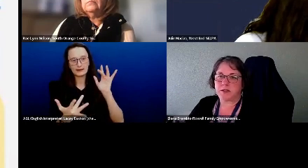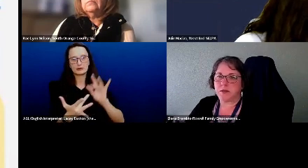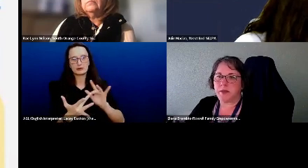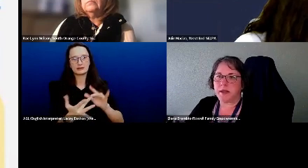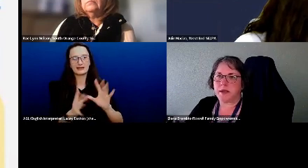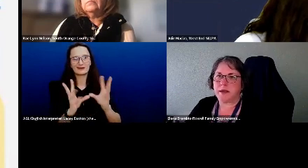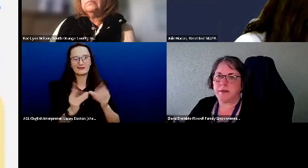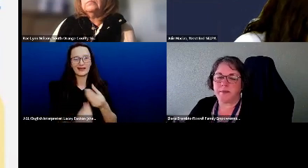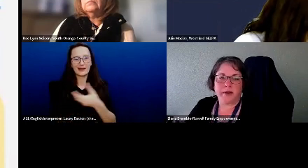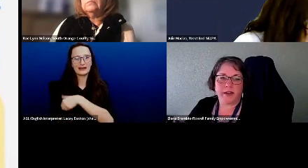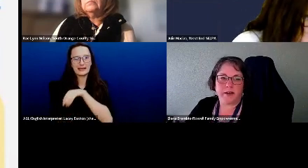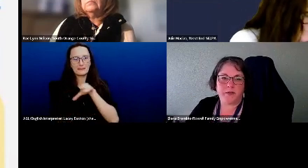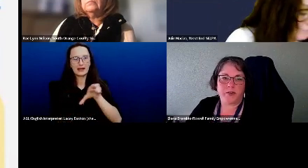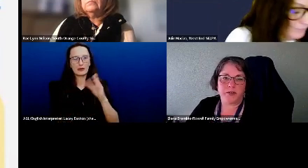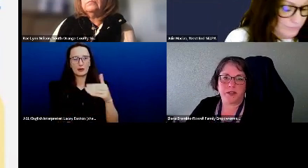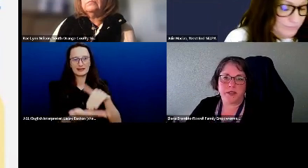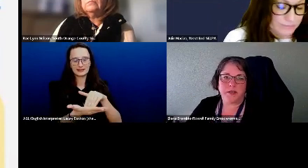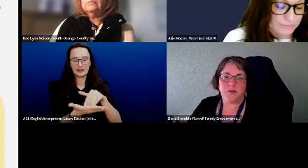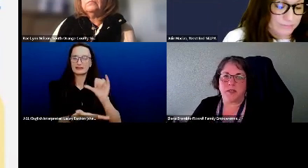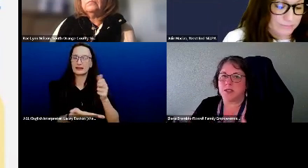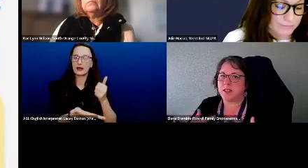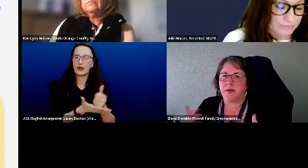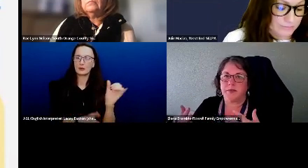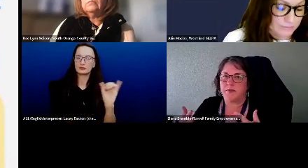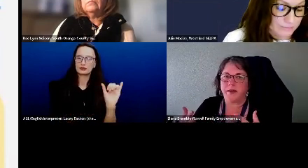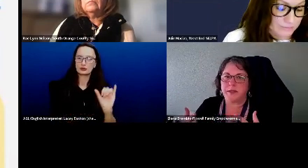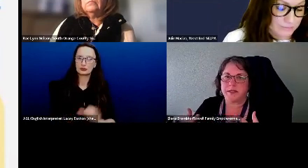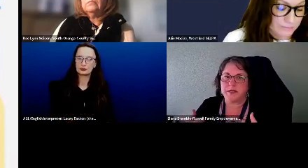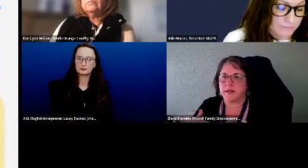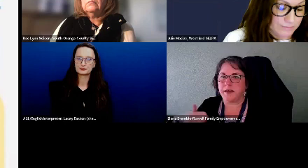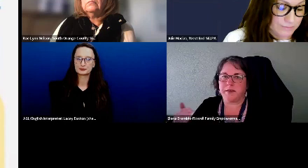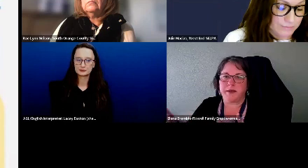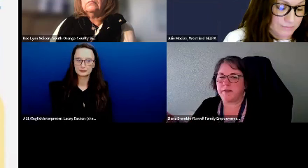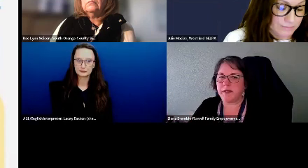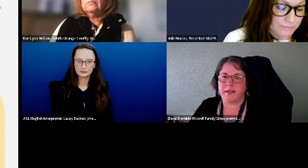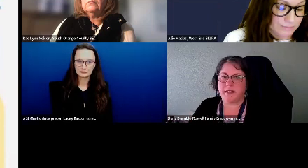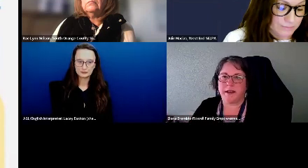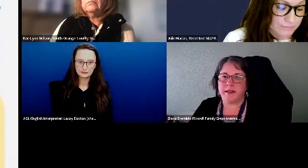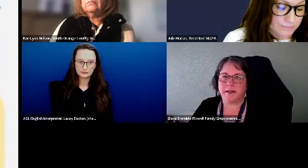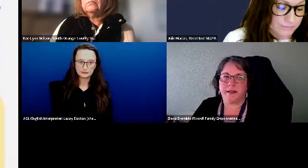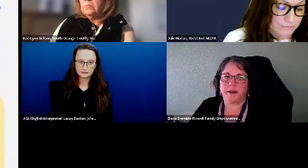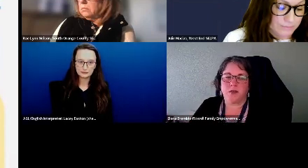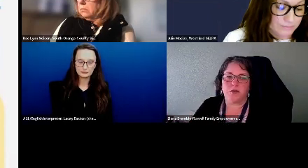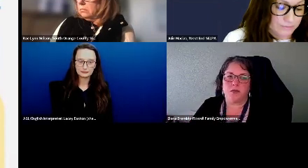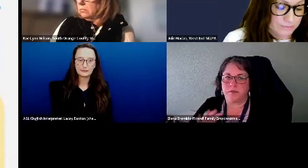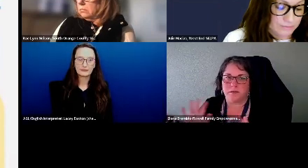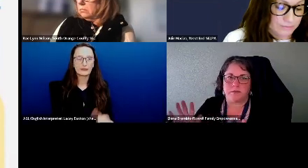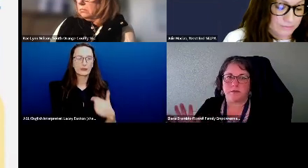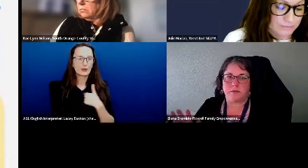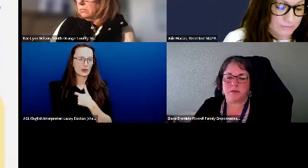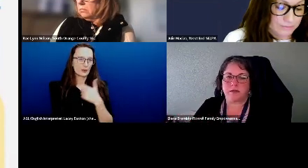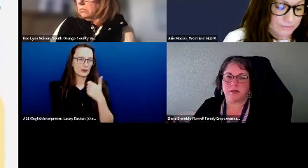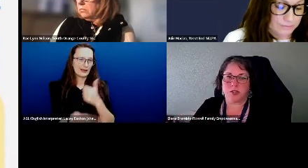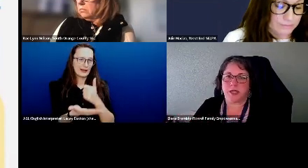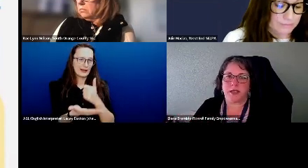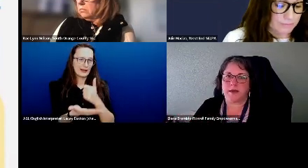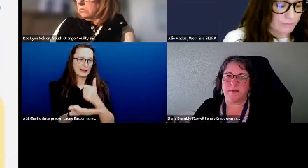también ha sido muy útil, simplemente ayudamos a las familias a navegar todo ese viaje